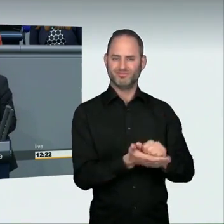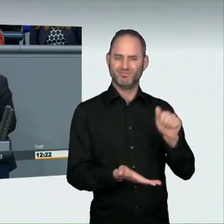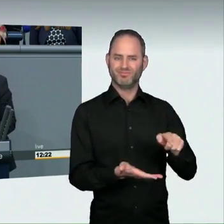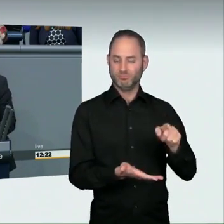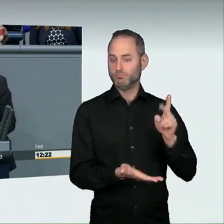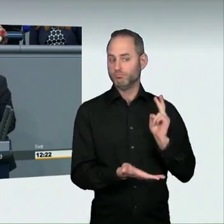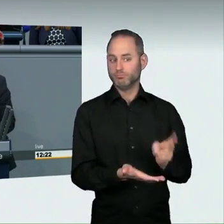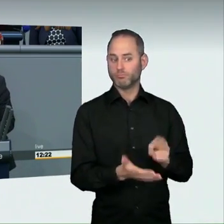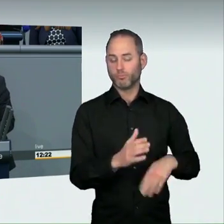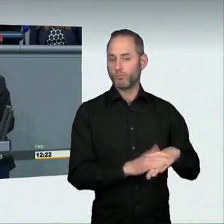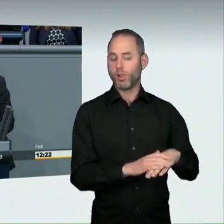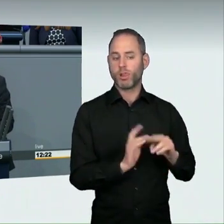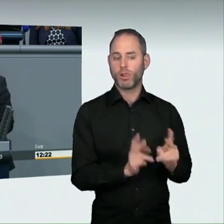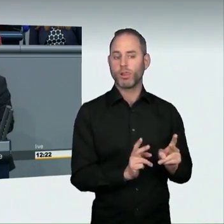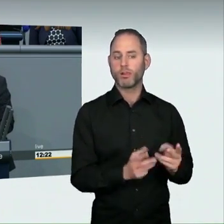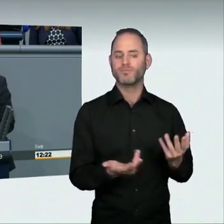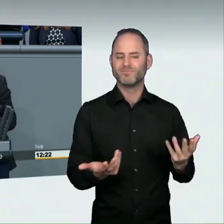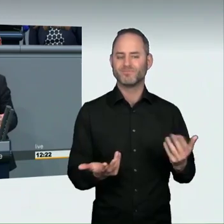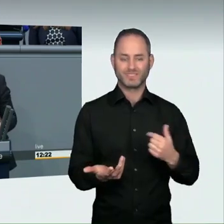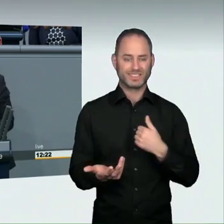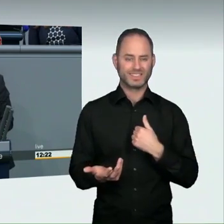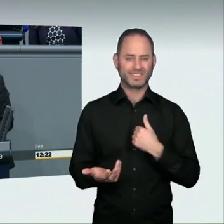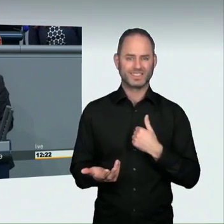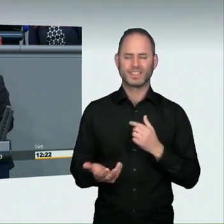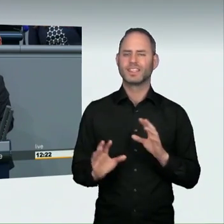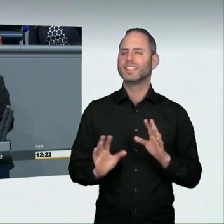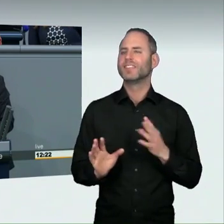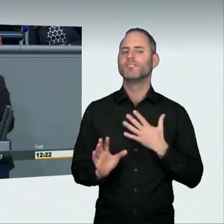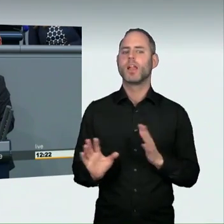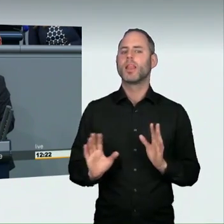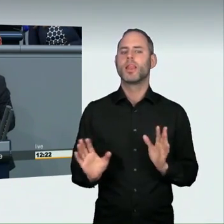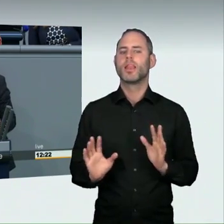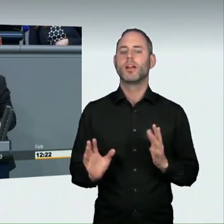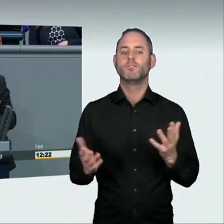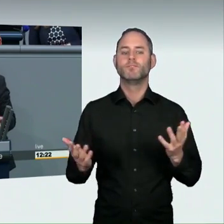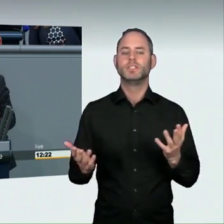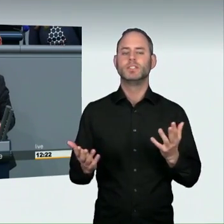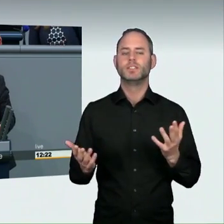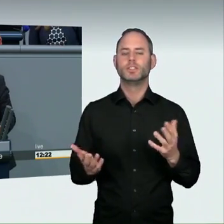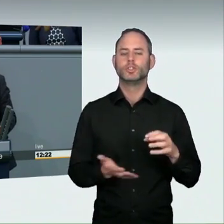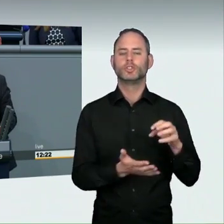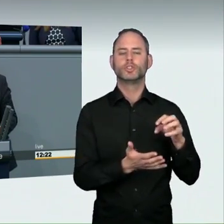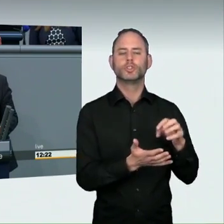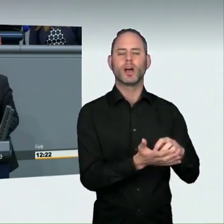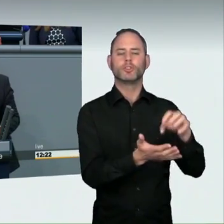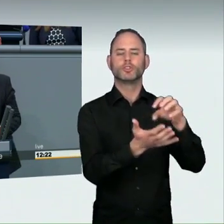die sozial gerechte Stadt ist das Ziel. Das hat diese Koalition in dieser Legislaturperiode gemeinsam leider nicht geschafft.